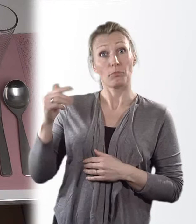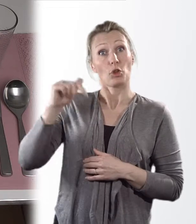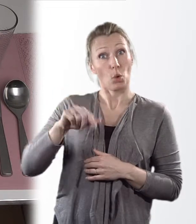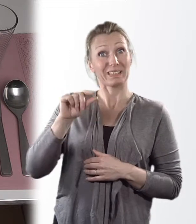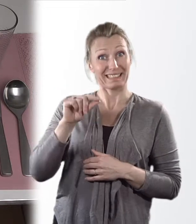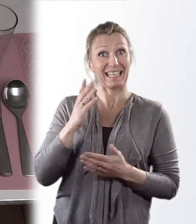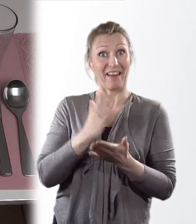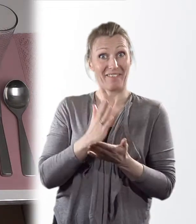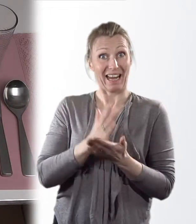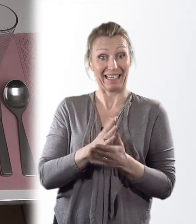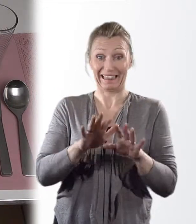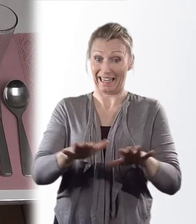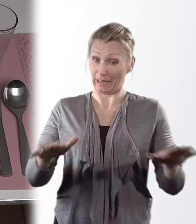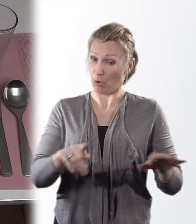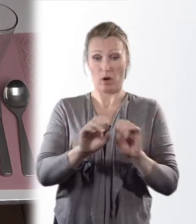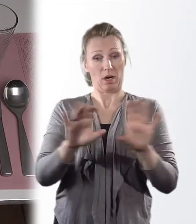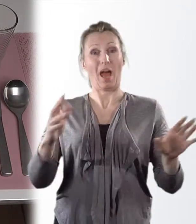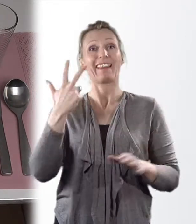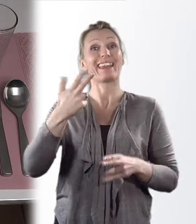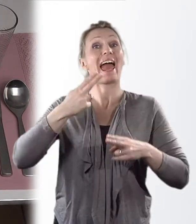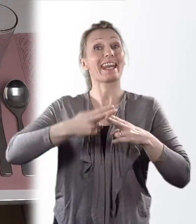Nå har Silje til 3-retters middag.